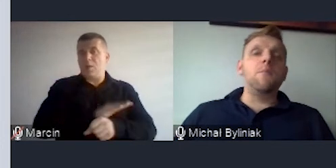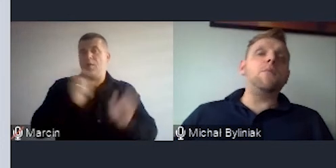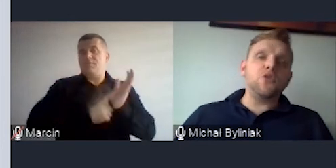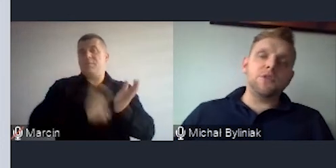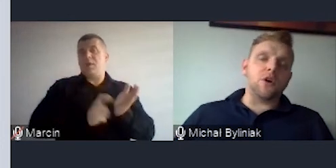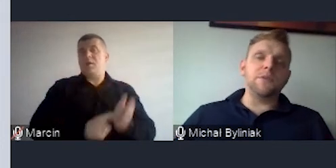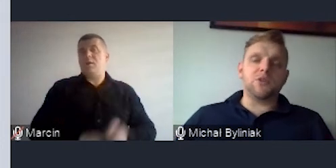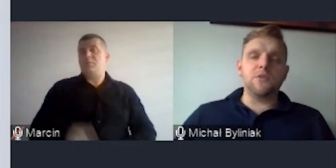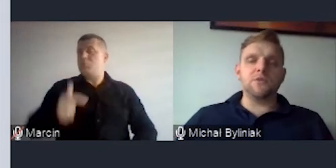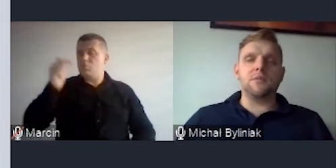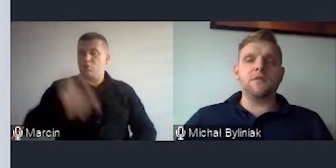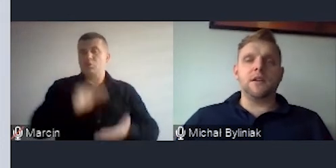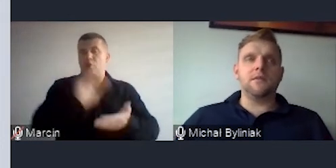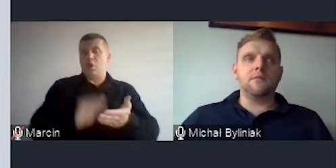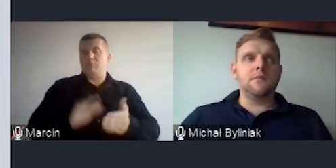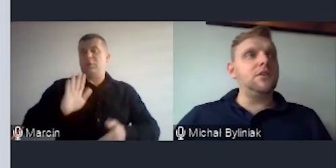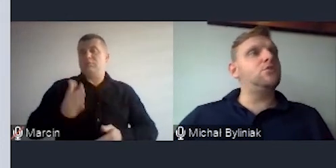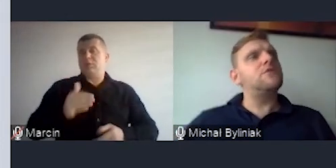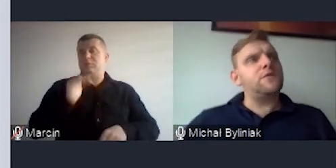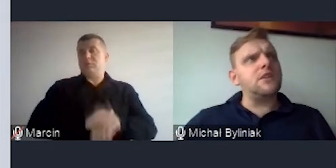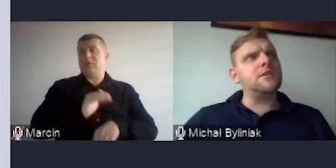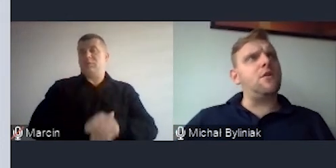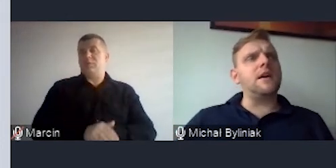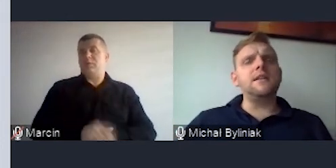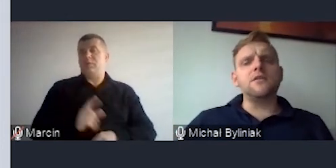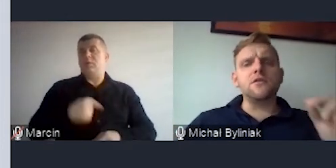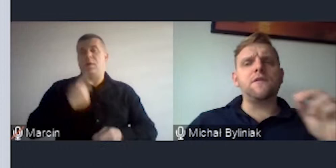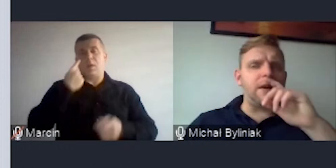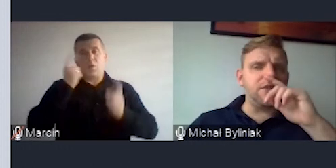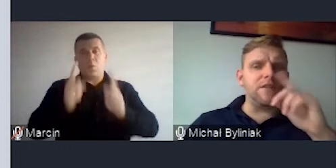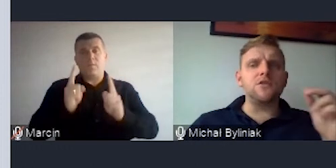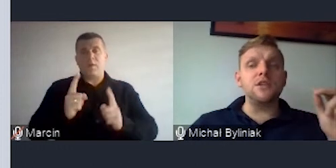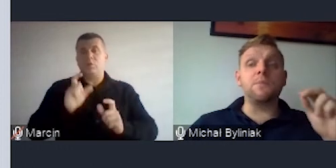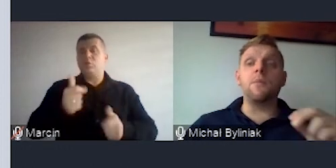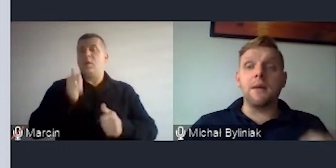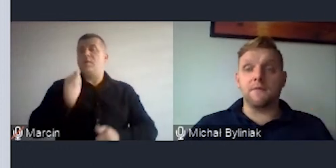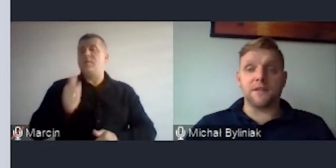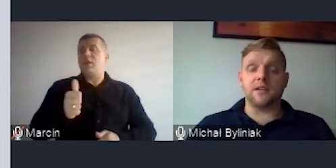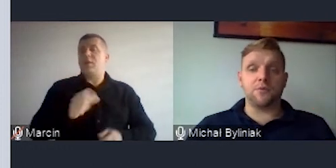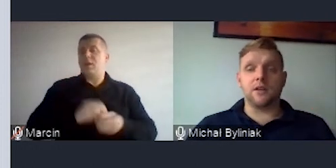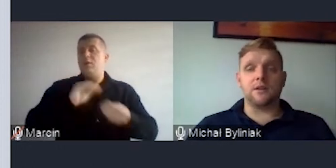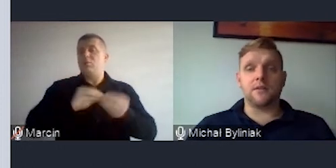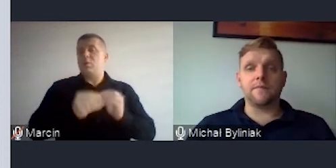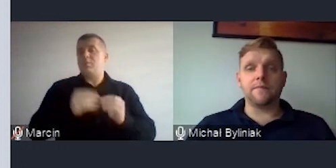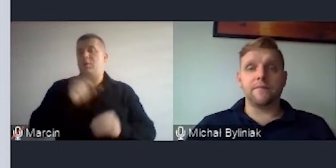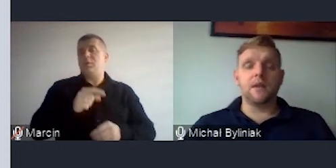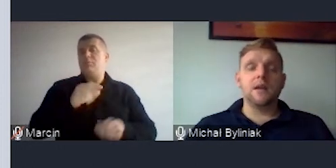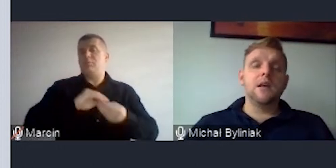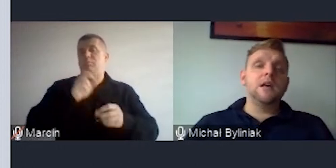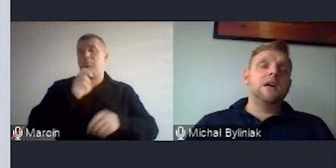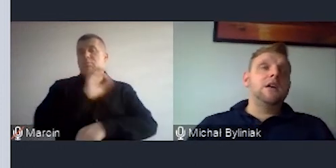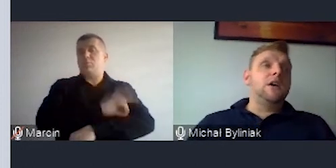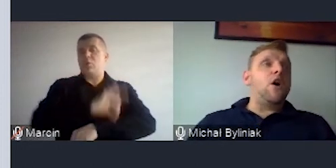Bo musi być opis przedmiotu zamówienia i tu zwrócę tylko uwagę na to co w kwalifikowalności jest problemem w takich projektach.